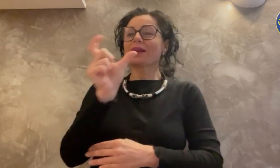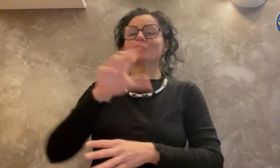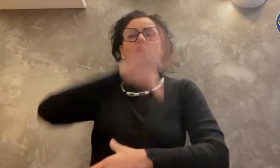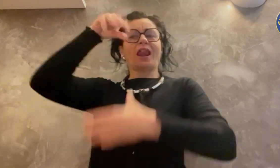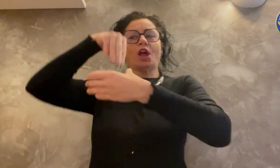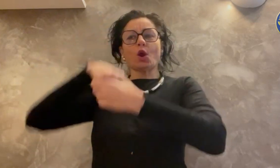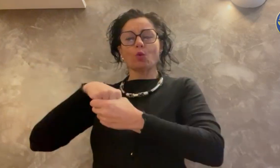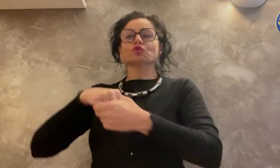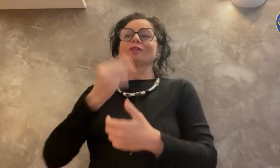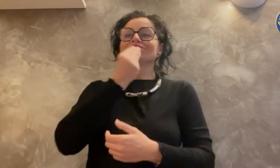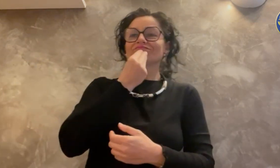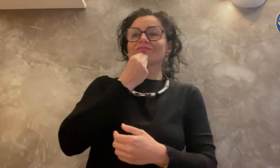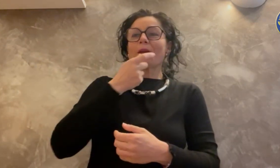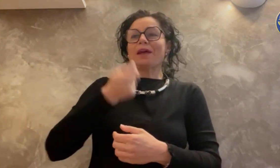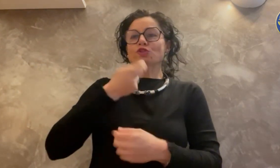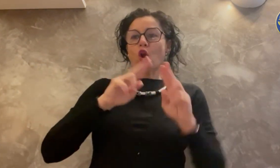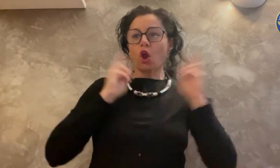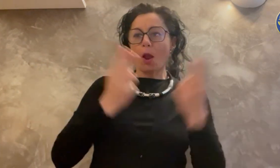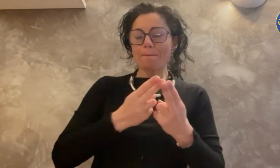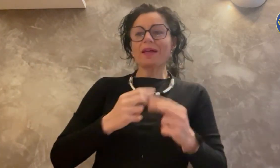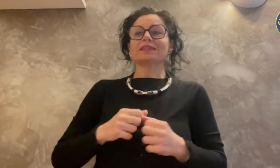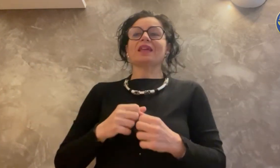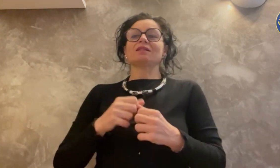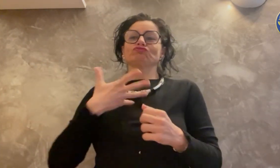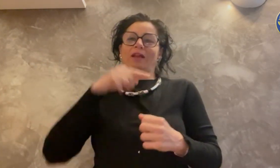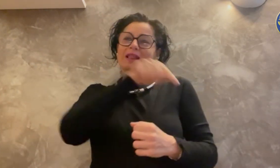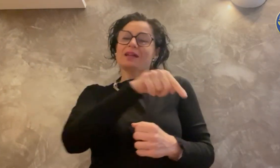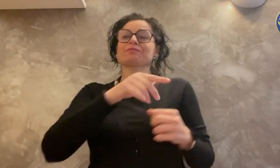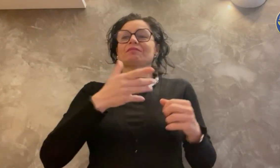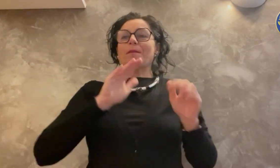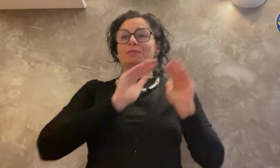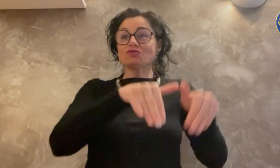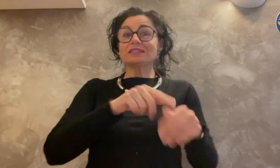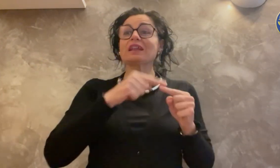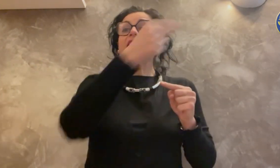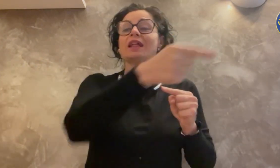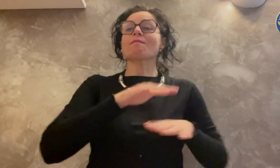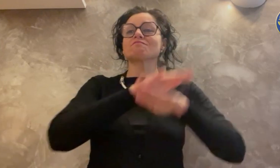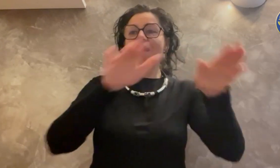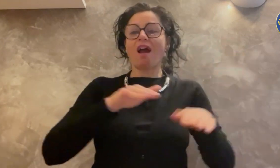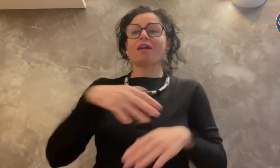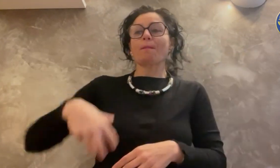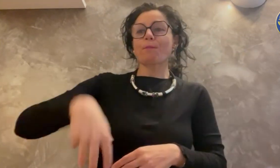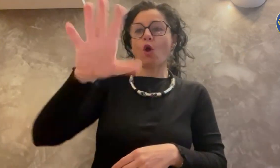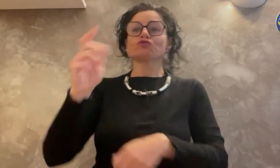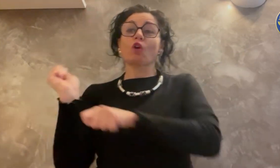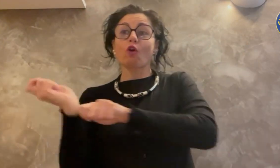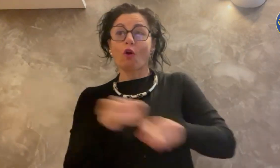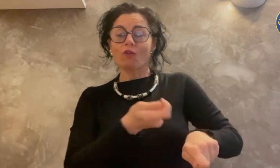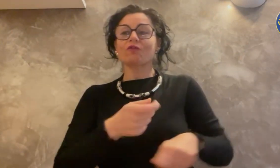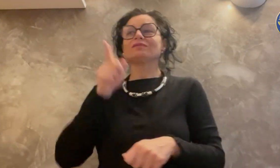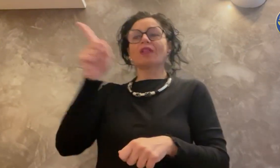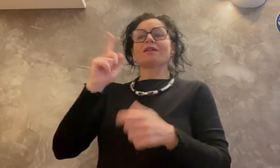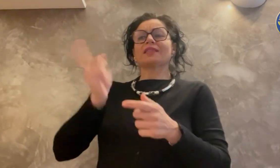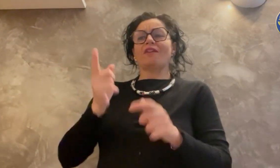nel pacchetto della vacanza sono inclusi anche la pensione completa, attività come la piscina, il mare, le bocce, il golf,